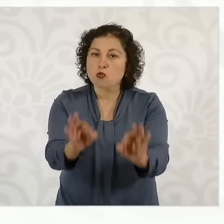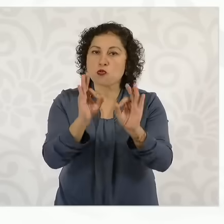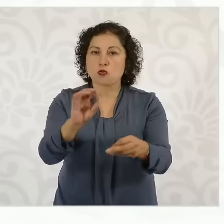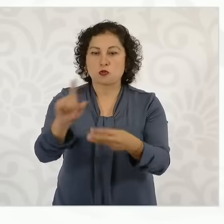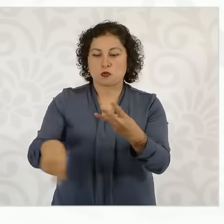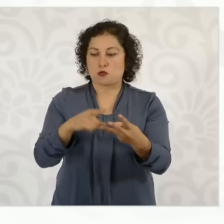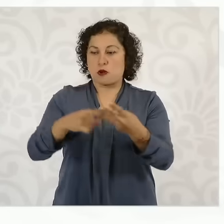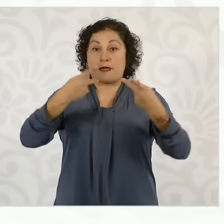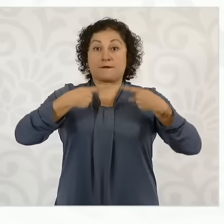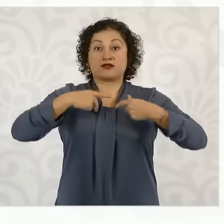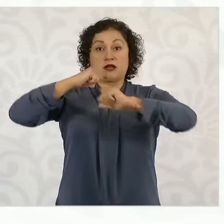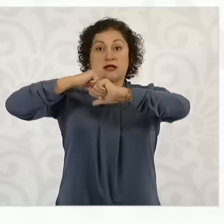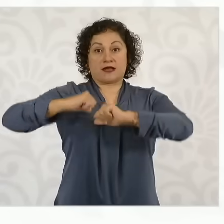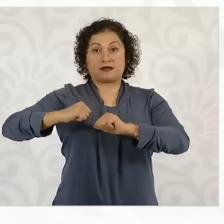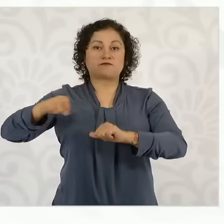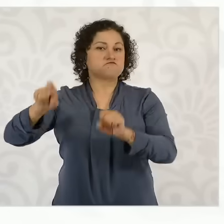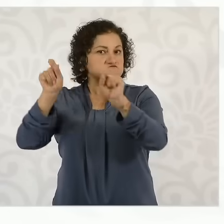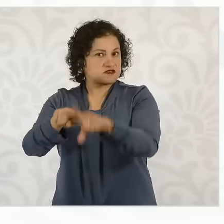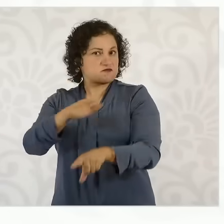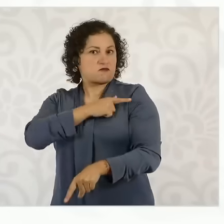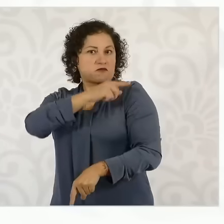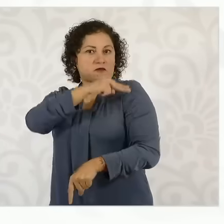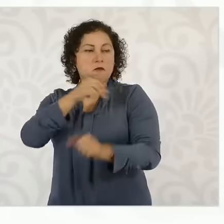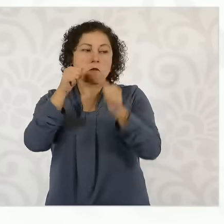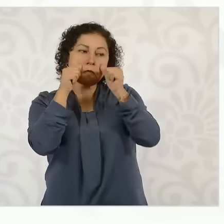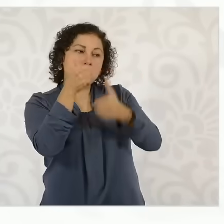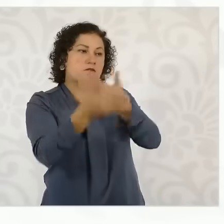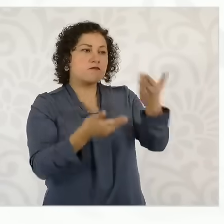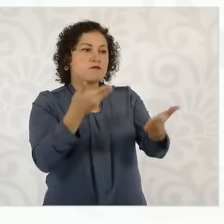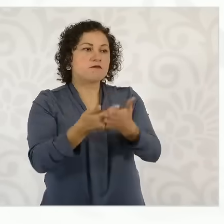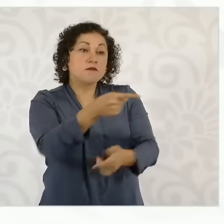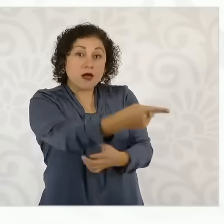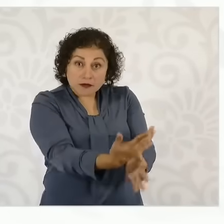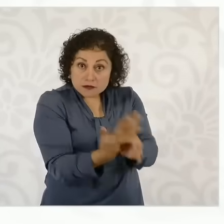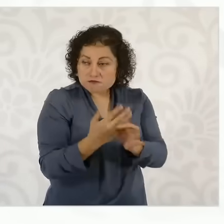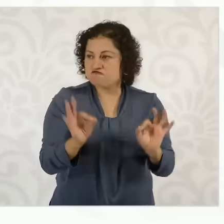todo el personal, incluida la Guardia Nacional, participa en esta atención personalizada.